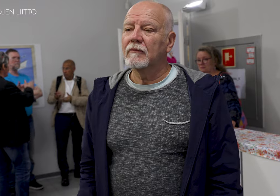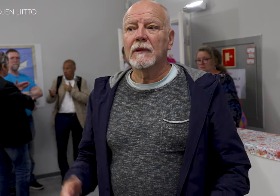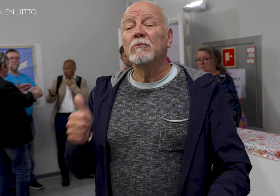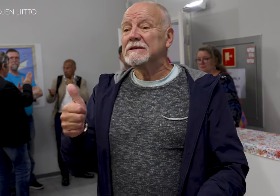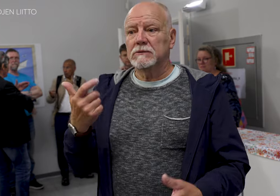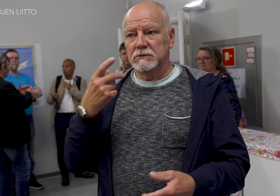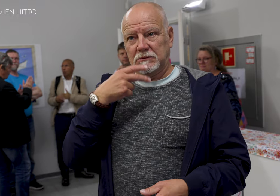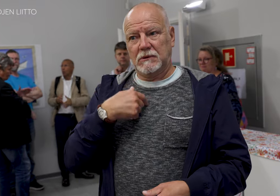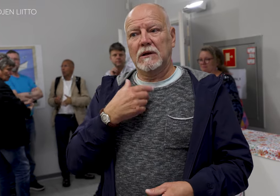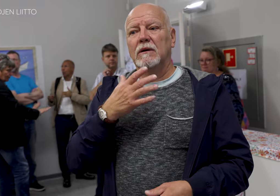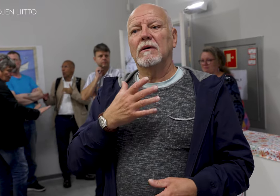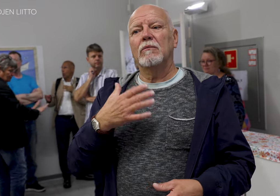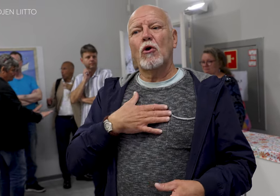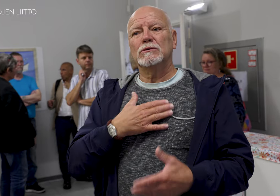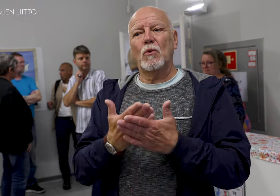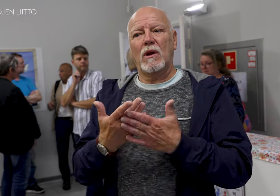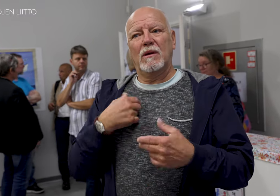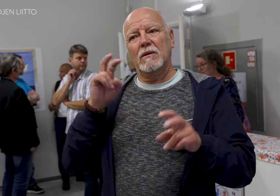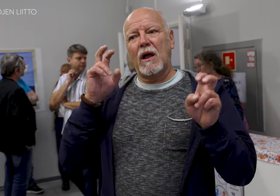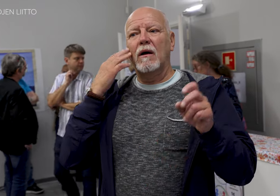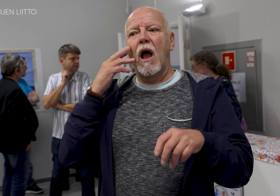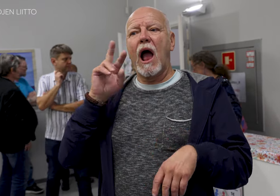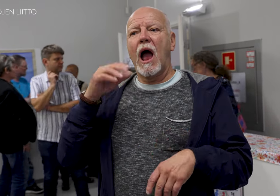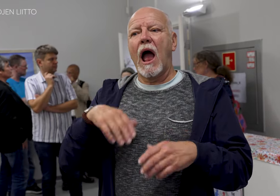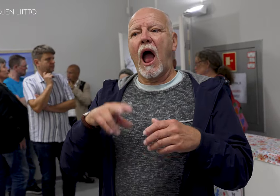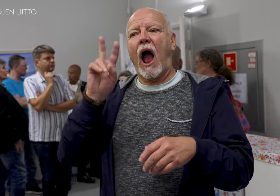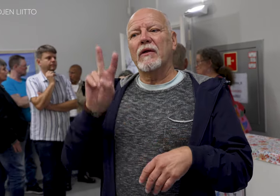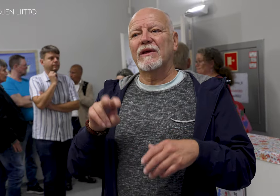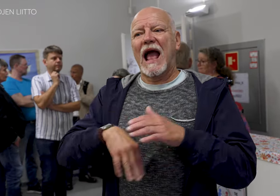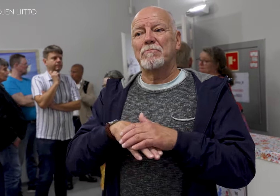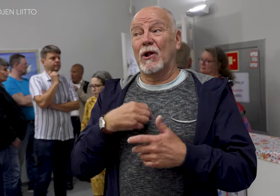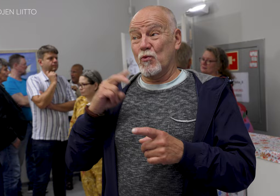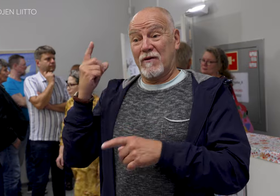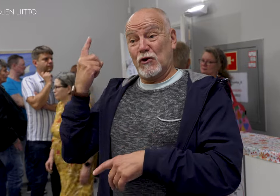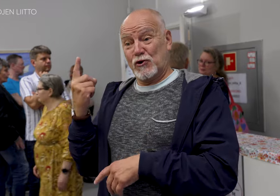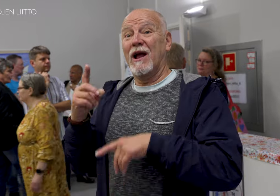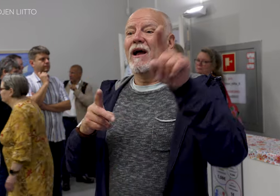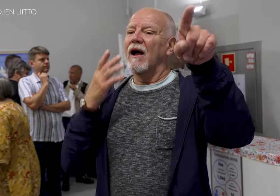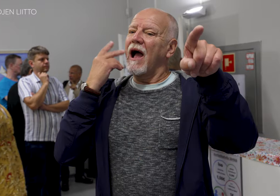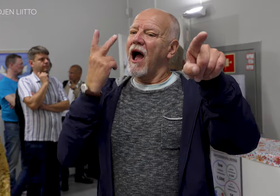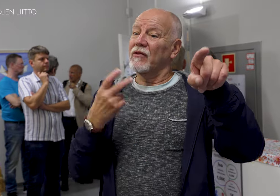Minulle Porvoon koulu oli aikanaan kuin toinen koti.